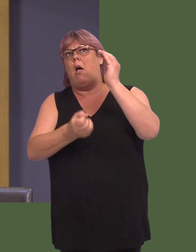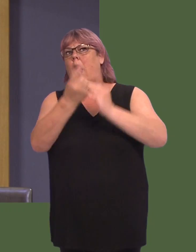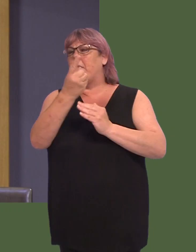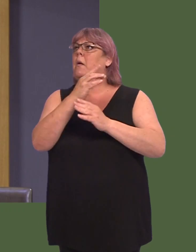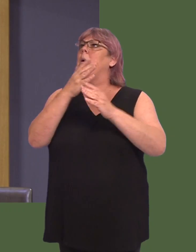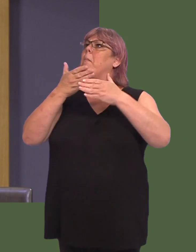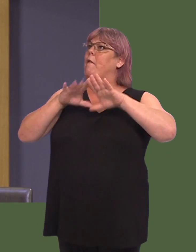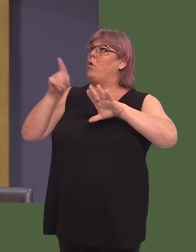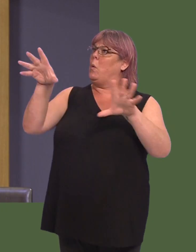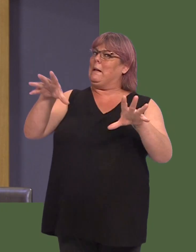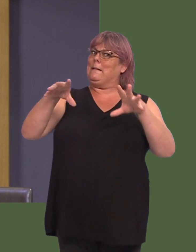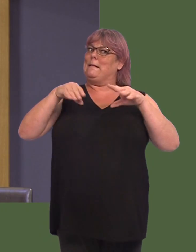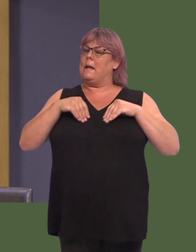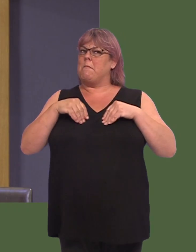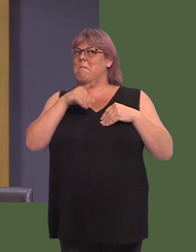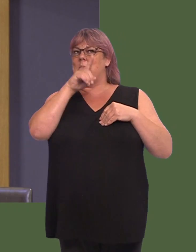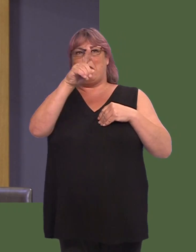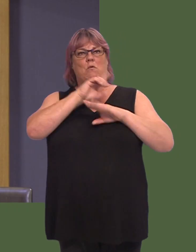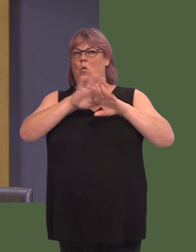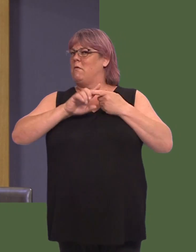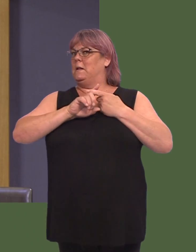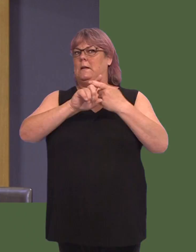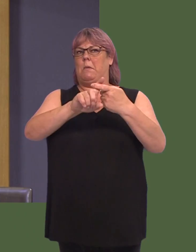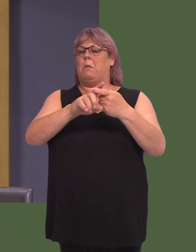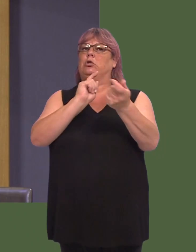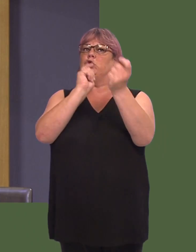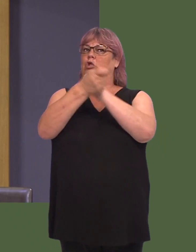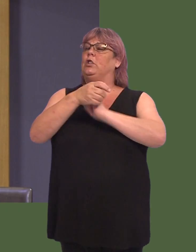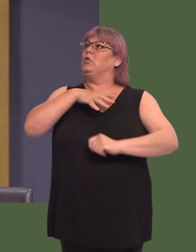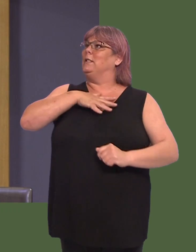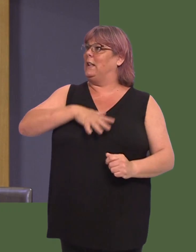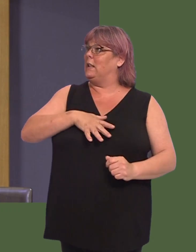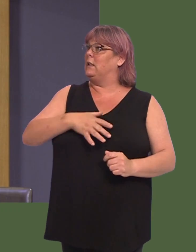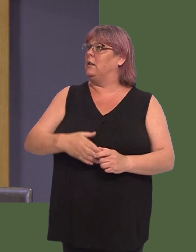amser am newid a bod yn rhaid edrych eto nawr ar strwythurau delifro gwasanaethau iechyd yng ngogledd Cymru?